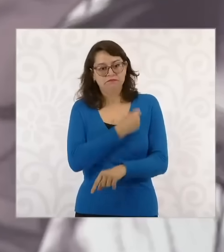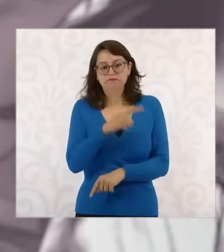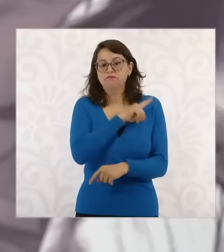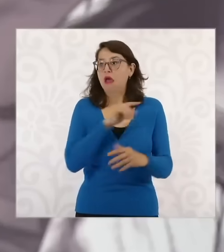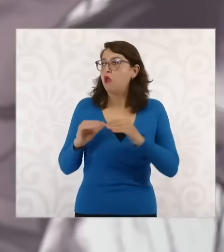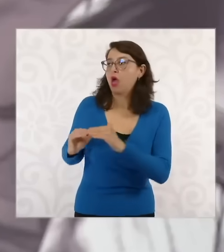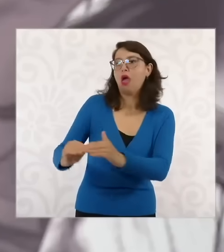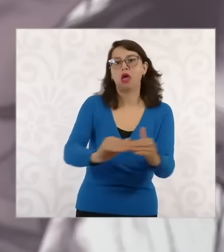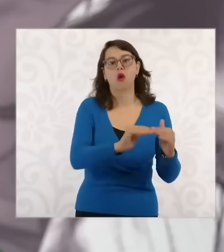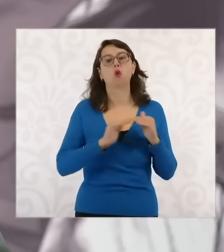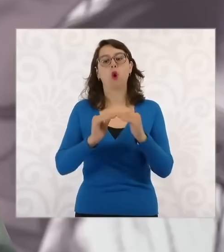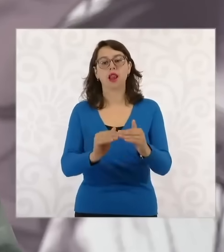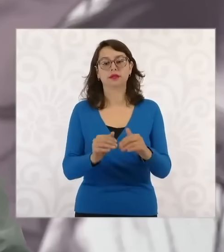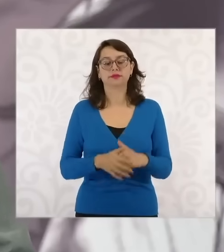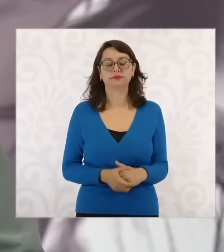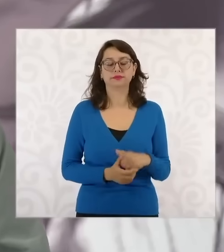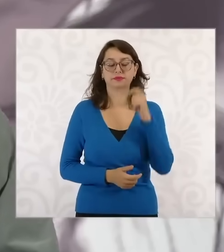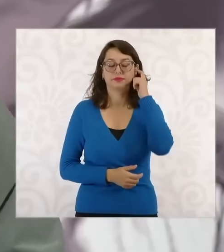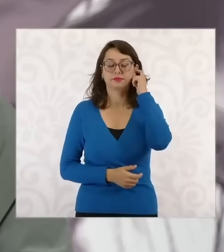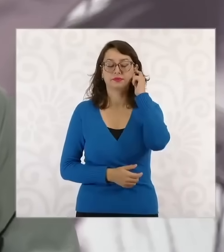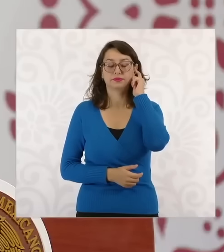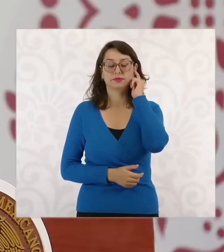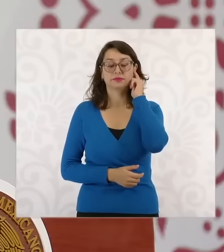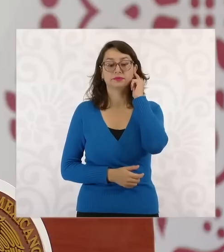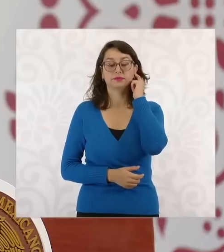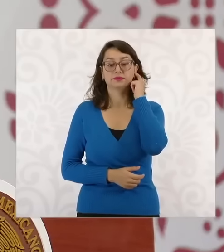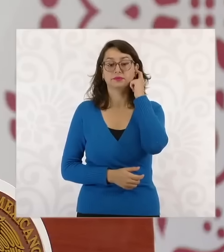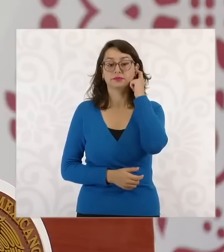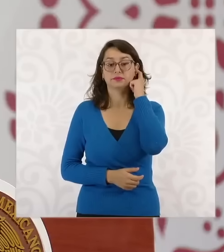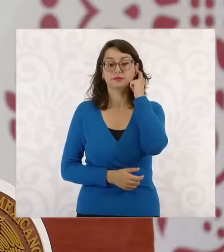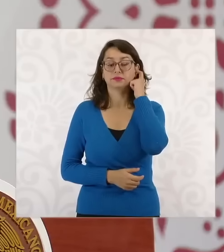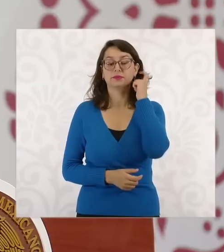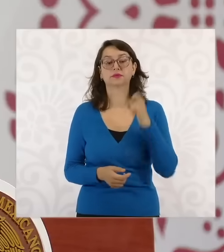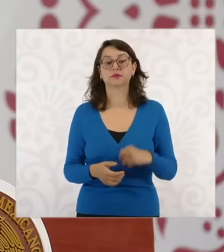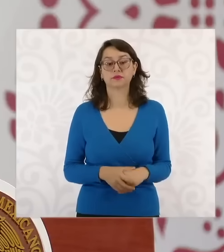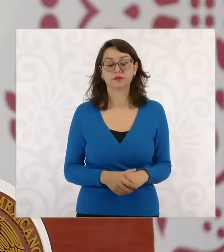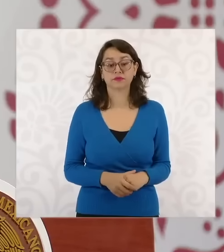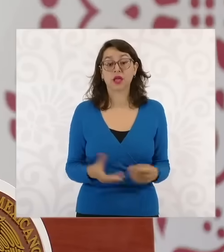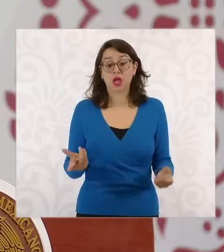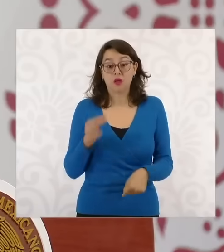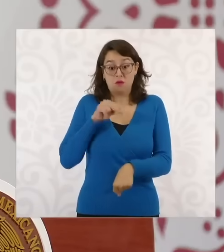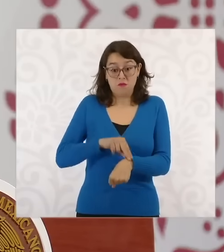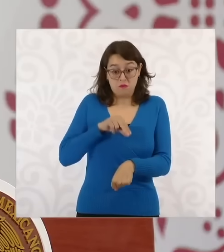el mismo tratamiento. En medicina no existe en la práctica médica la libertad de cátedra.